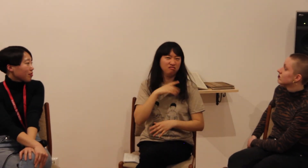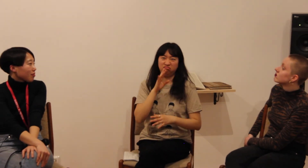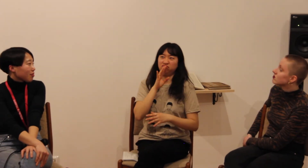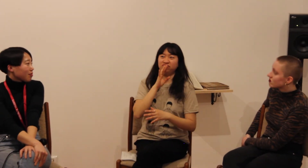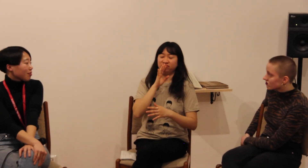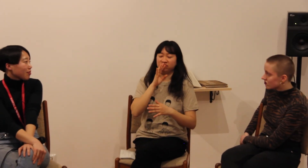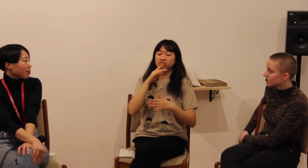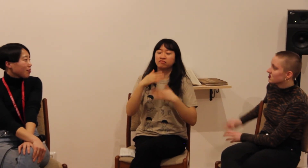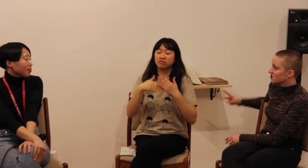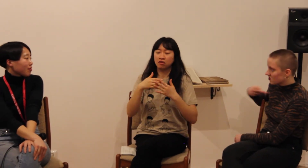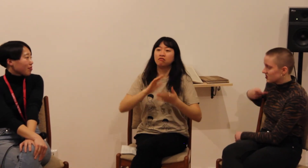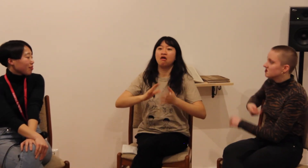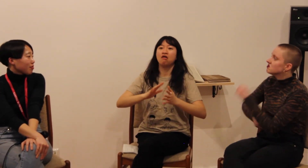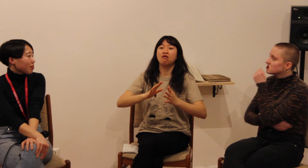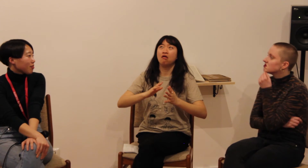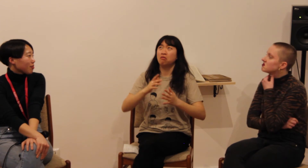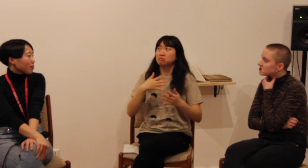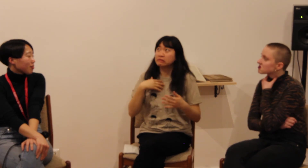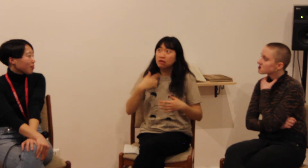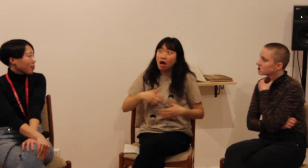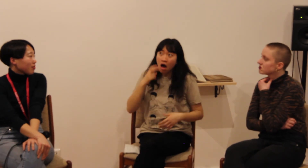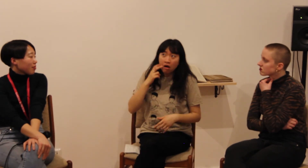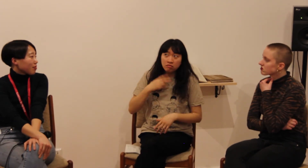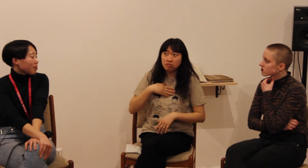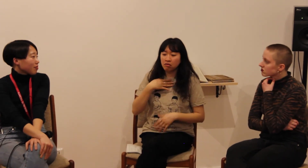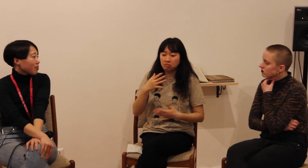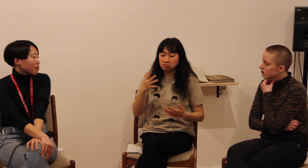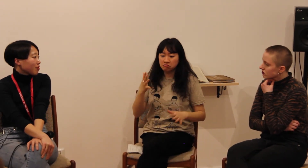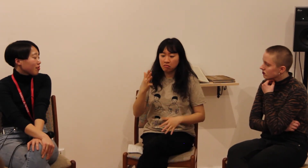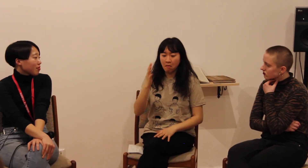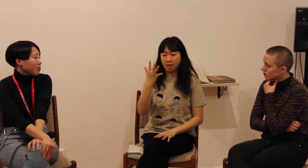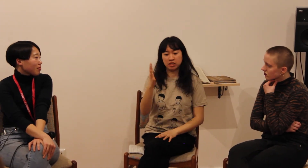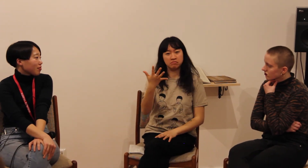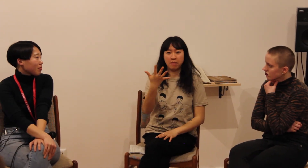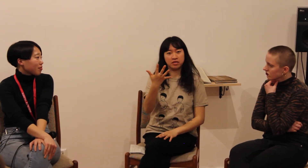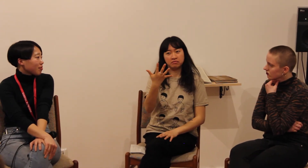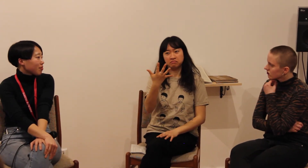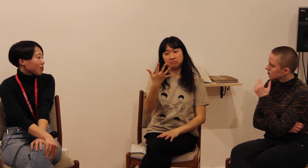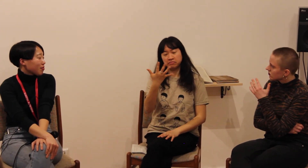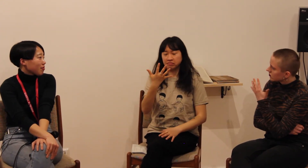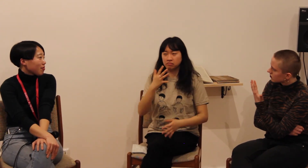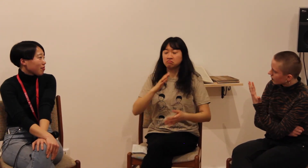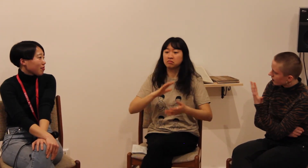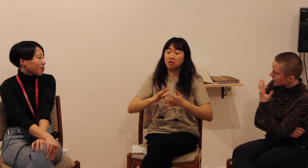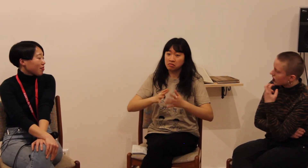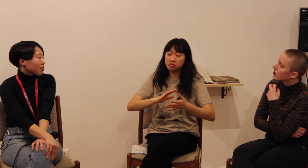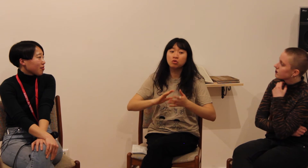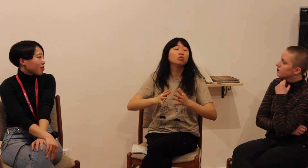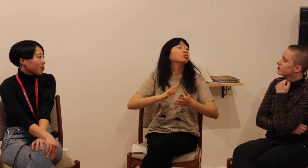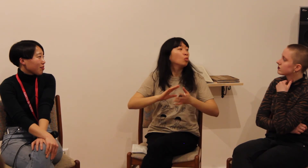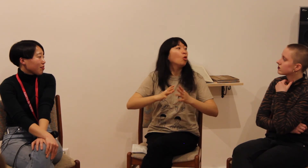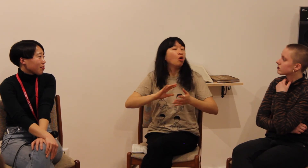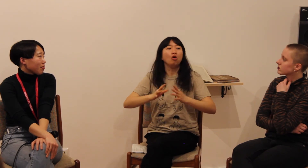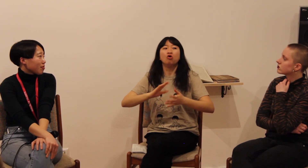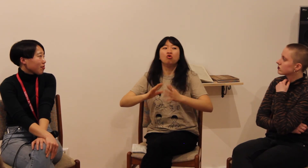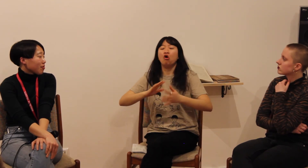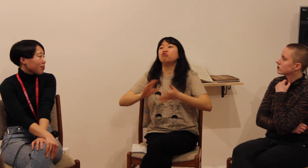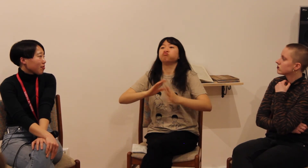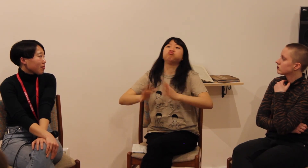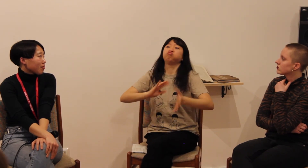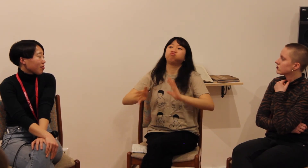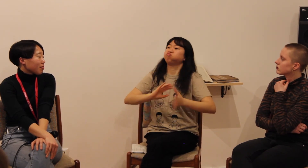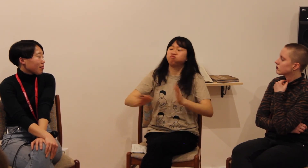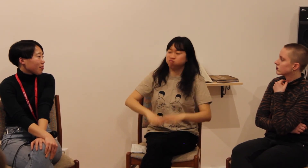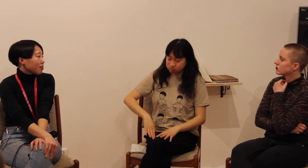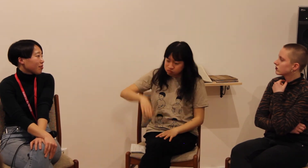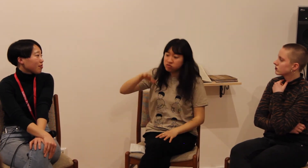Ich habe angefangen in Lautsprache zu sprechen, so mit 5 Jahren habe ich angefangen zu gebärden.